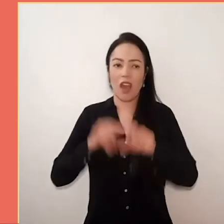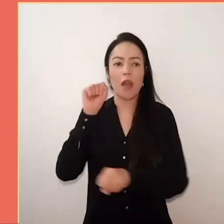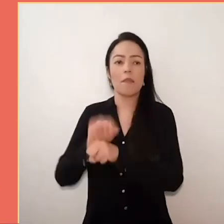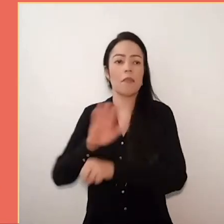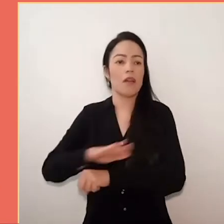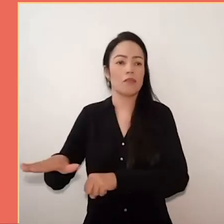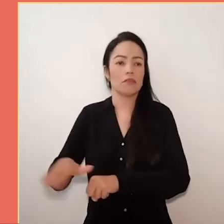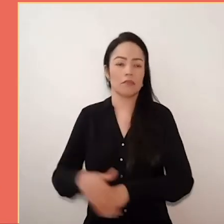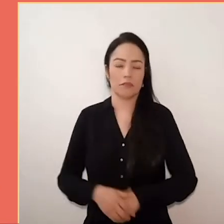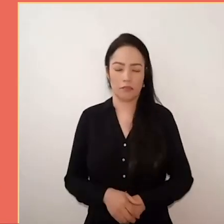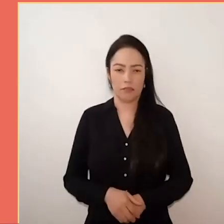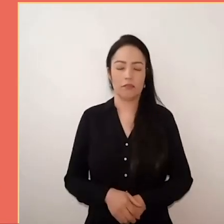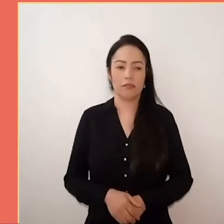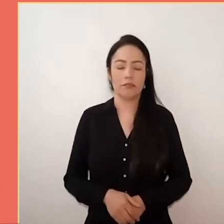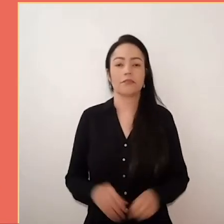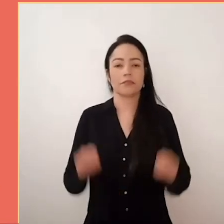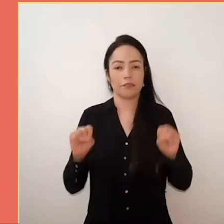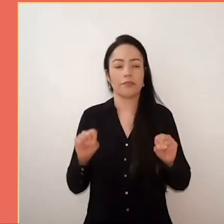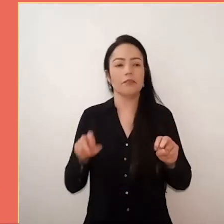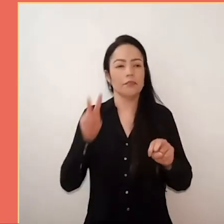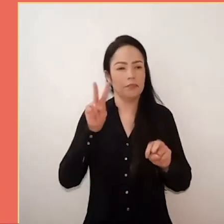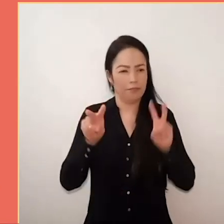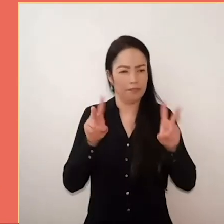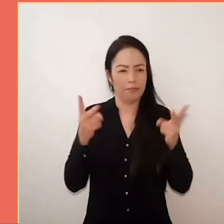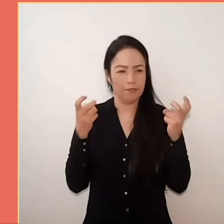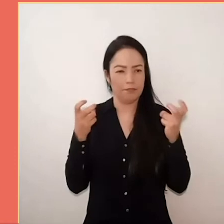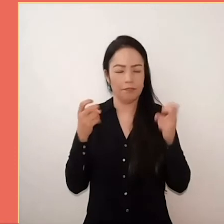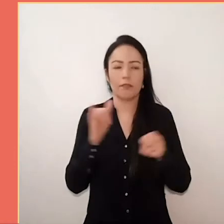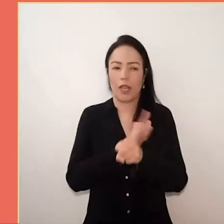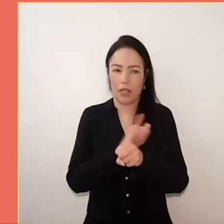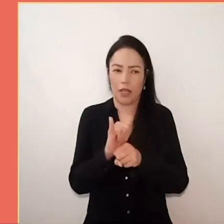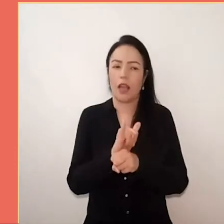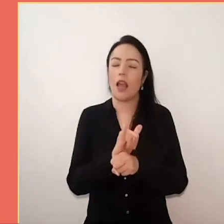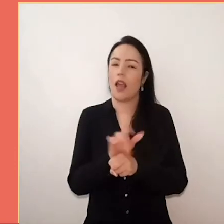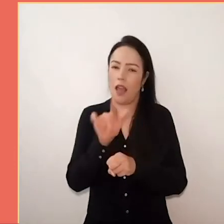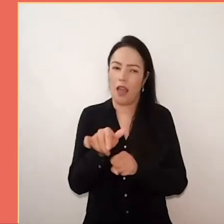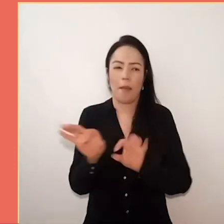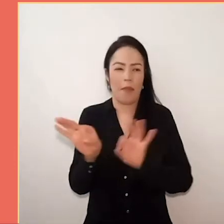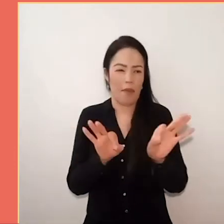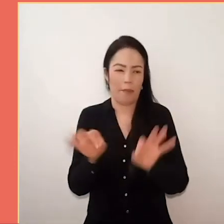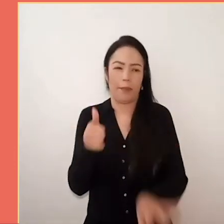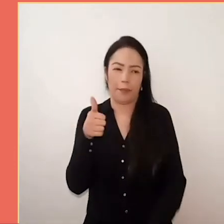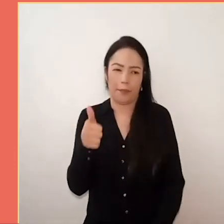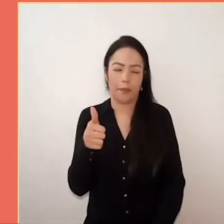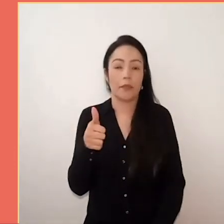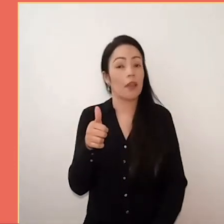E a gente pode ver que as estratégias são muito bem preparadas, e estão sendo exitosas, infelizmente.